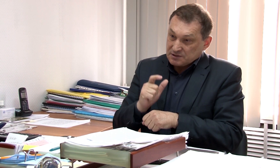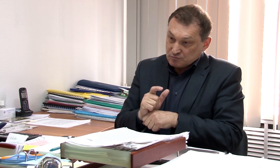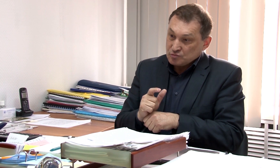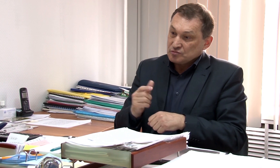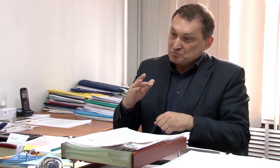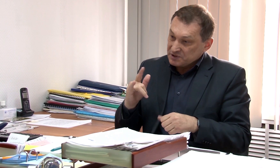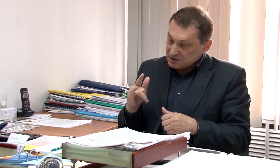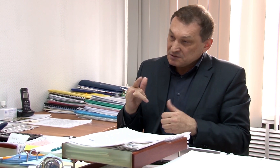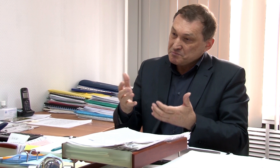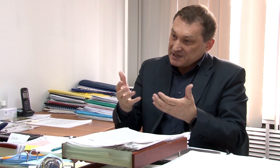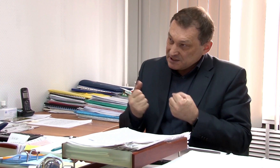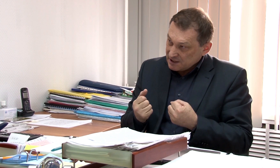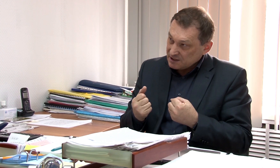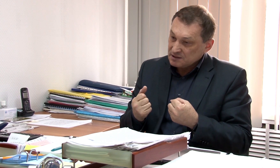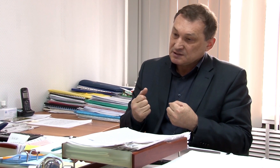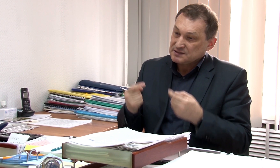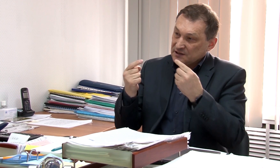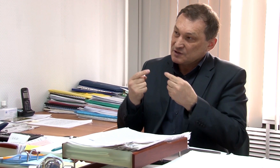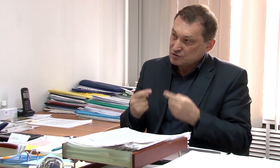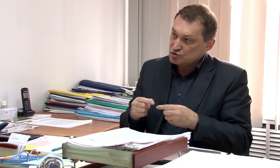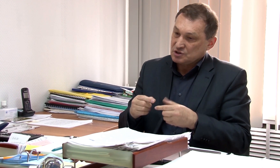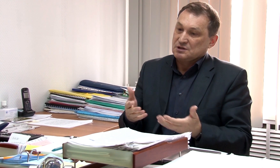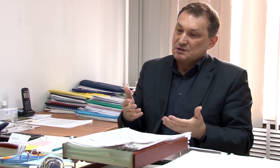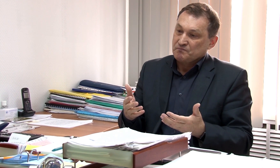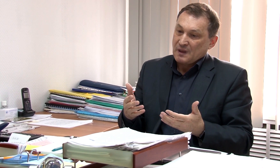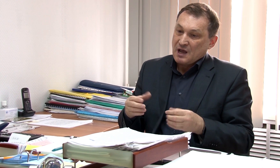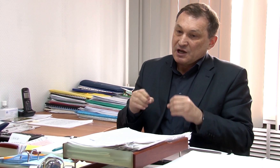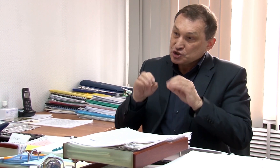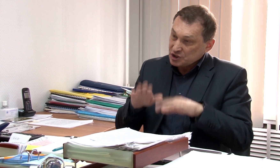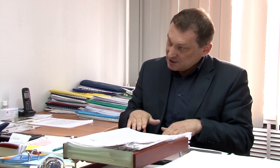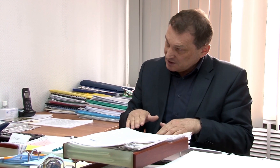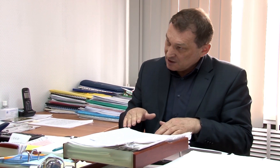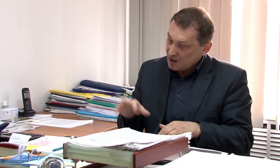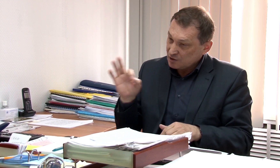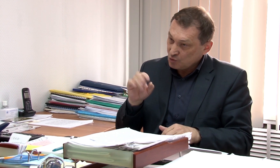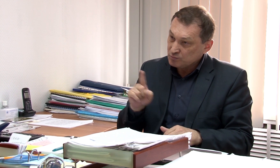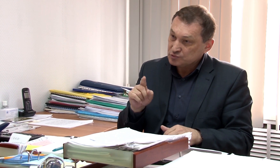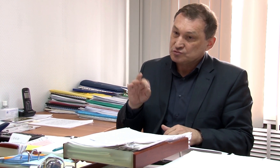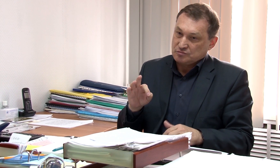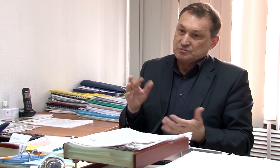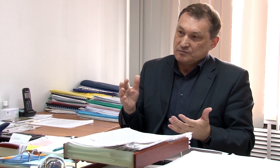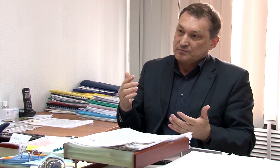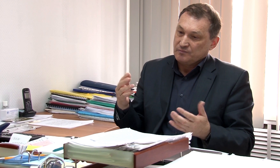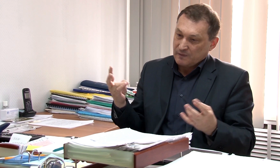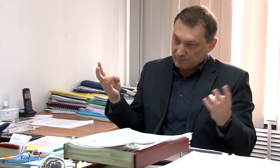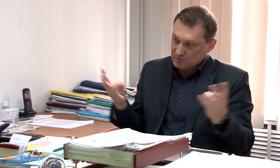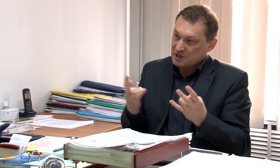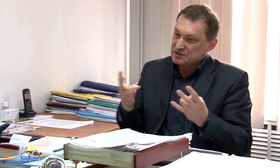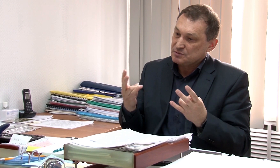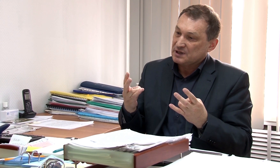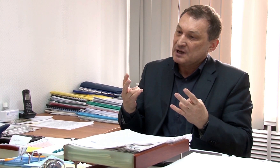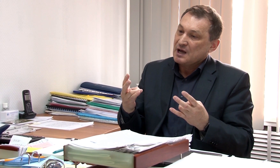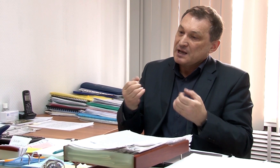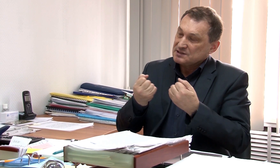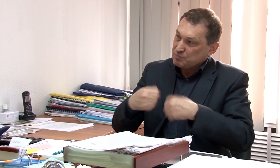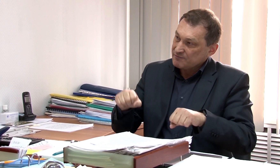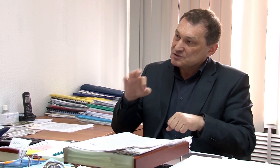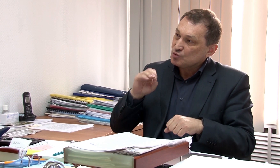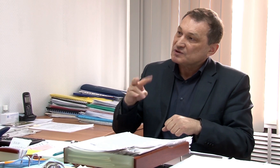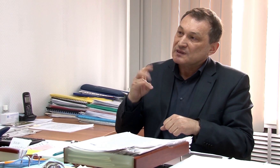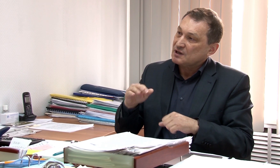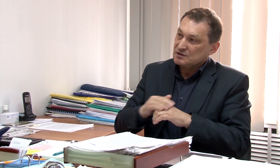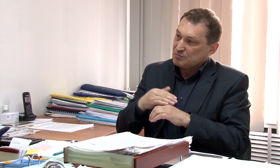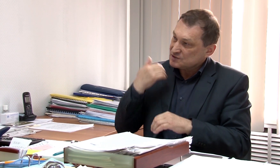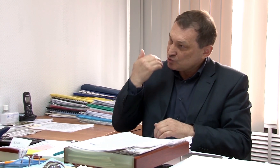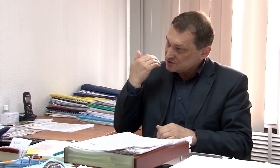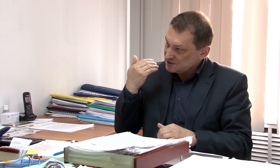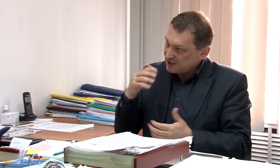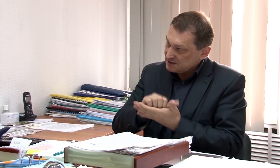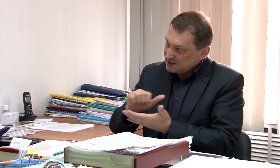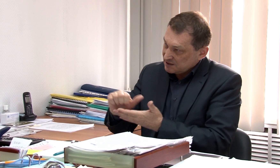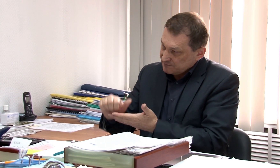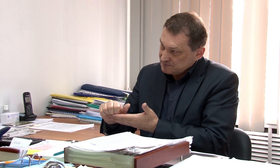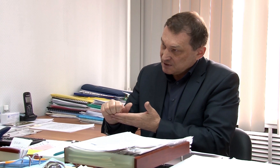Поэтому мы приняли соответствующее решение о том, что необходимо избавиться от недобросовестных арендаторов